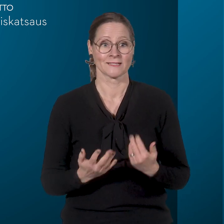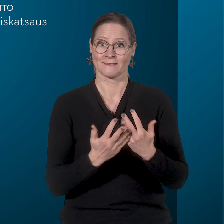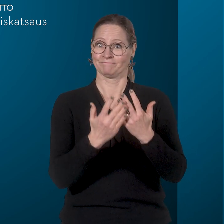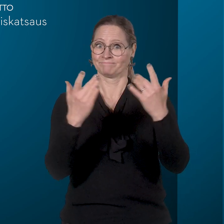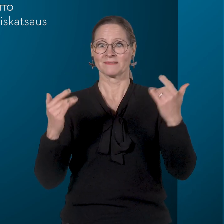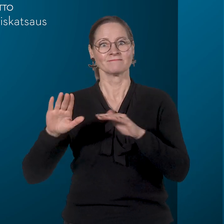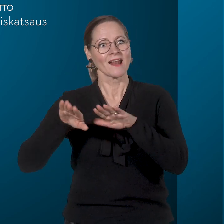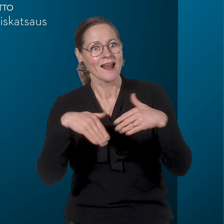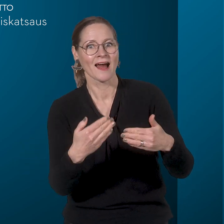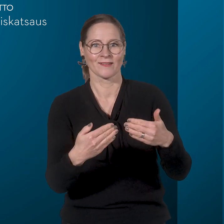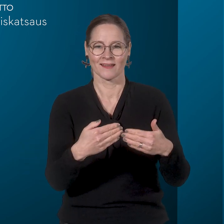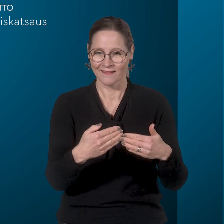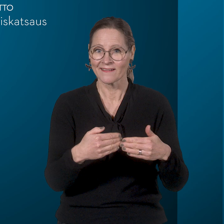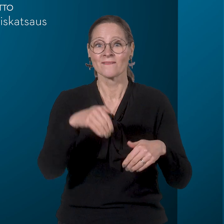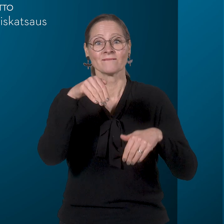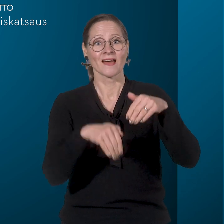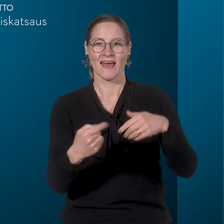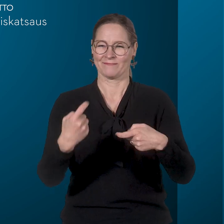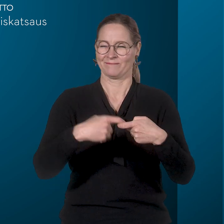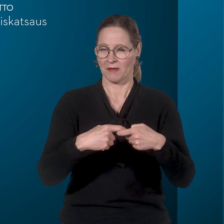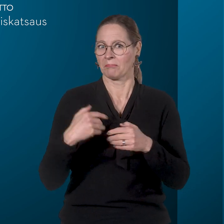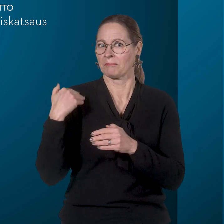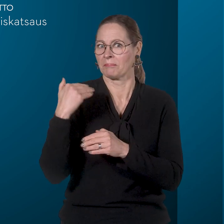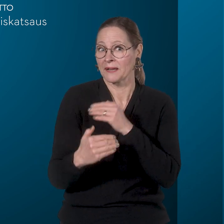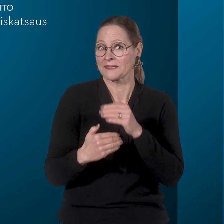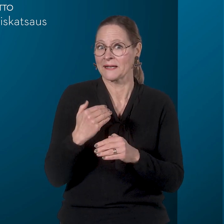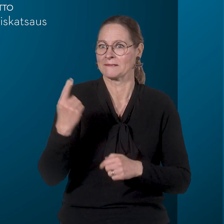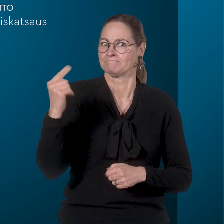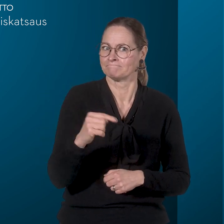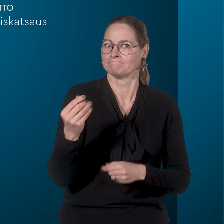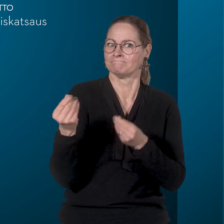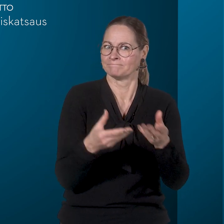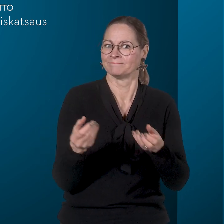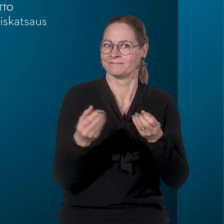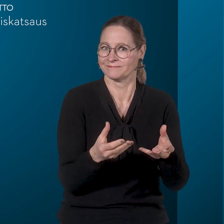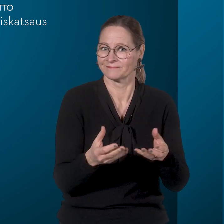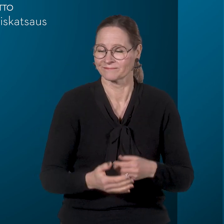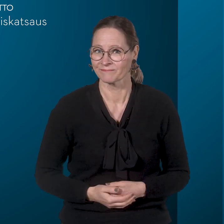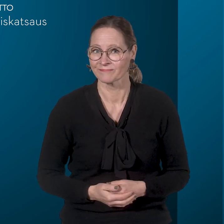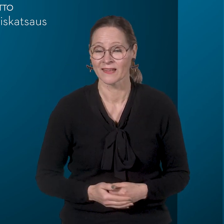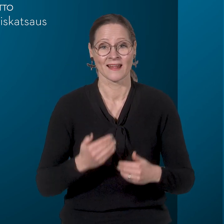Monelle lahjoittamisesta on tullut vaaleihin liittyvä perinne, -